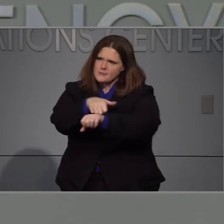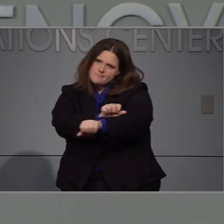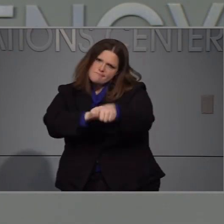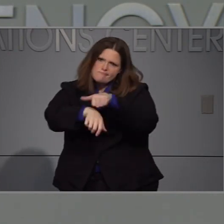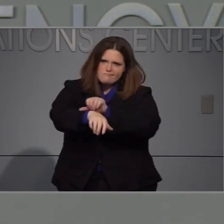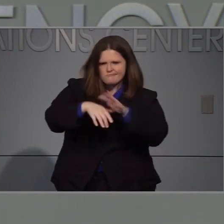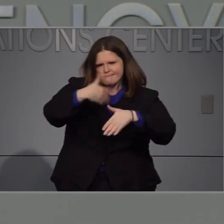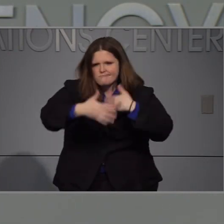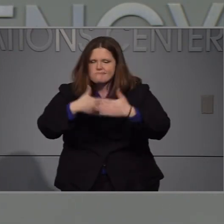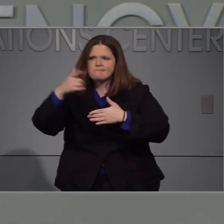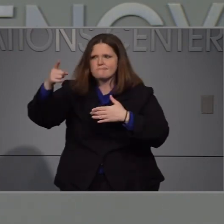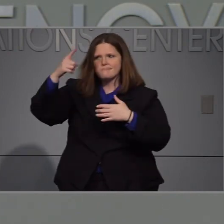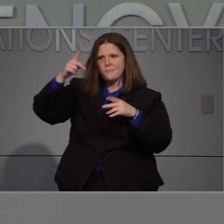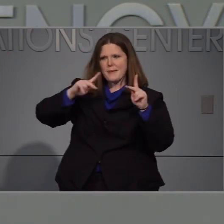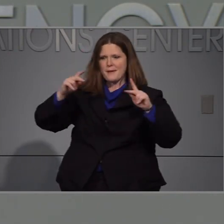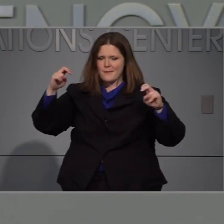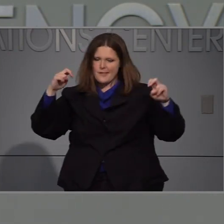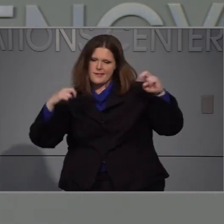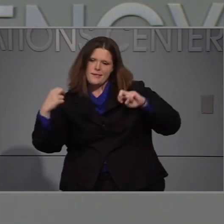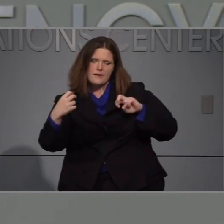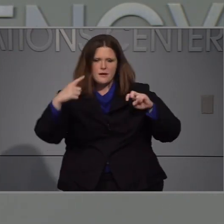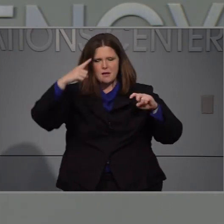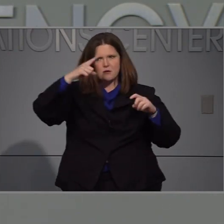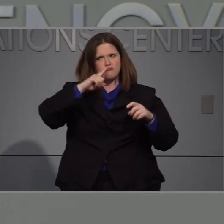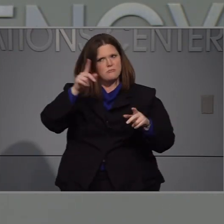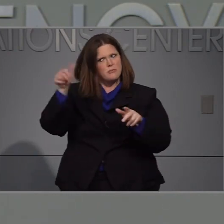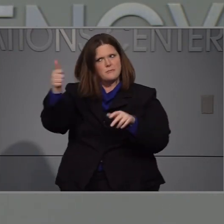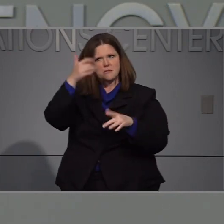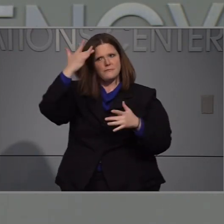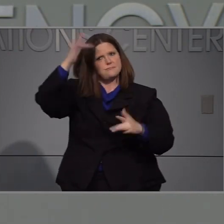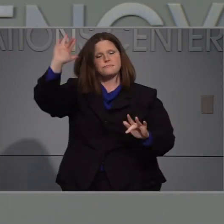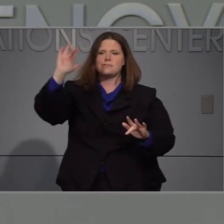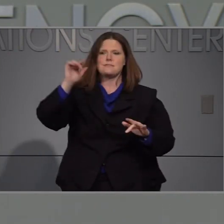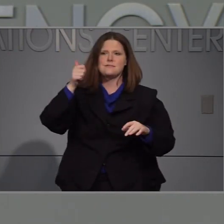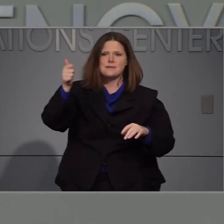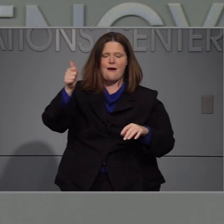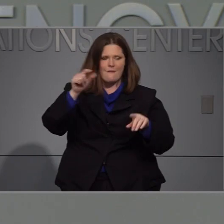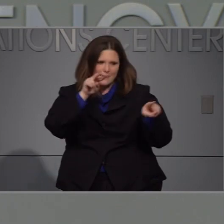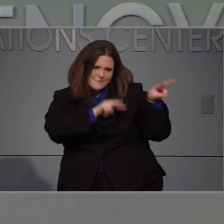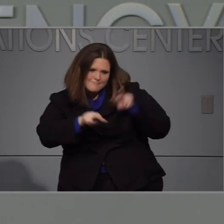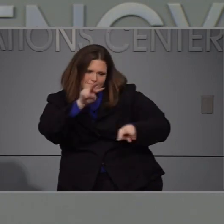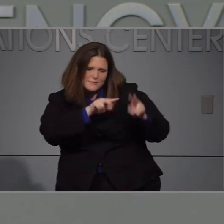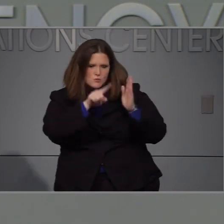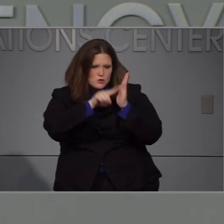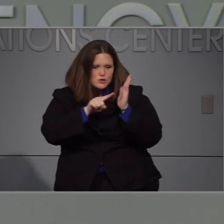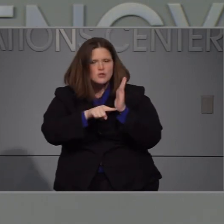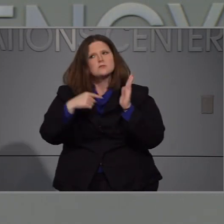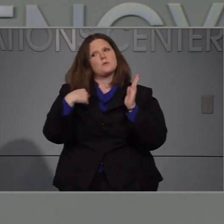Estado que es realmente están participando y están pensando bastante, y en este tema.